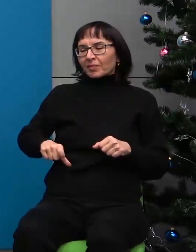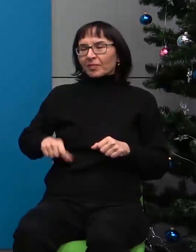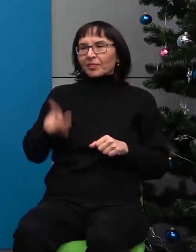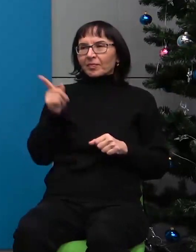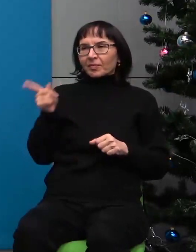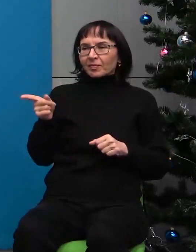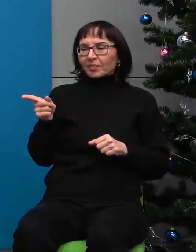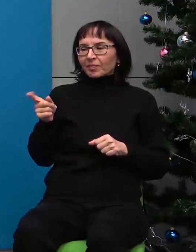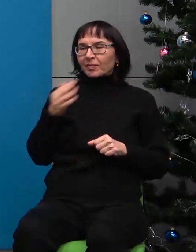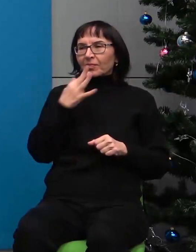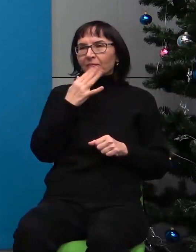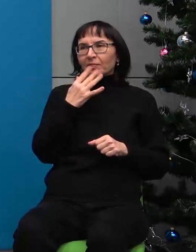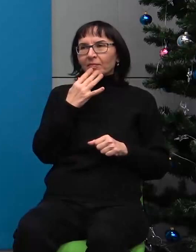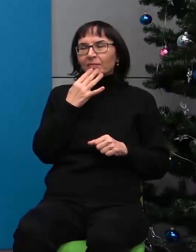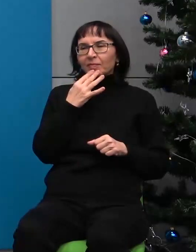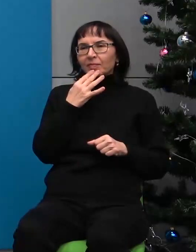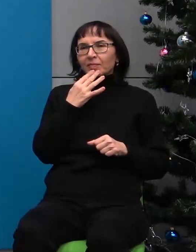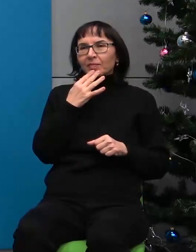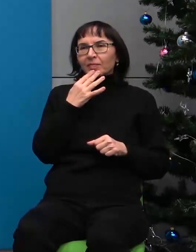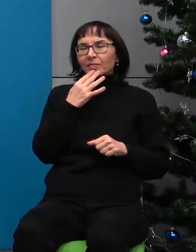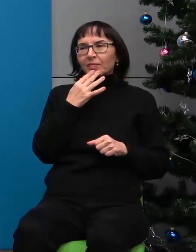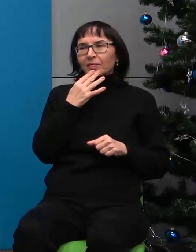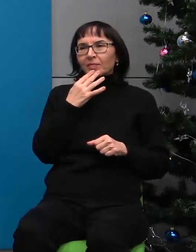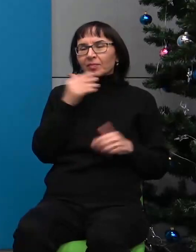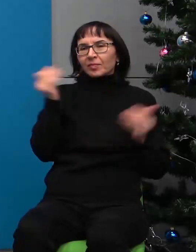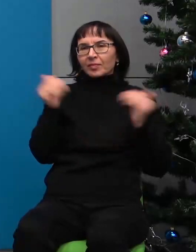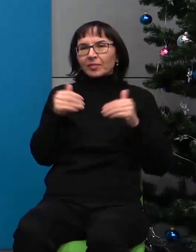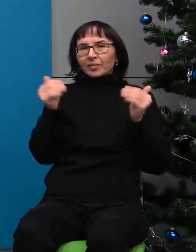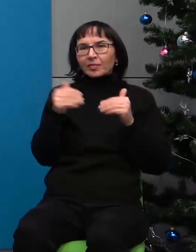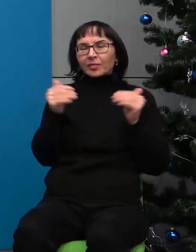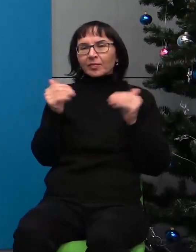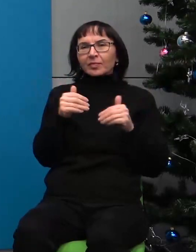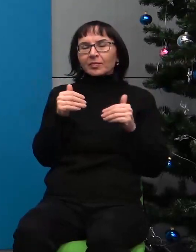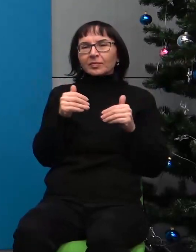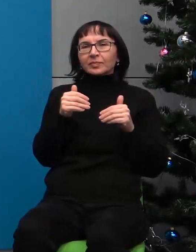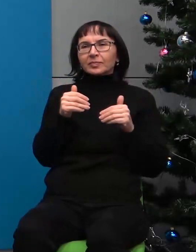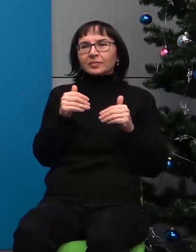Mówię o researchu, o możliwości właśnie o tym, o czym już mówiłeś trochę.